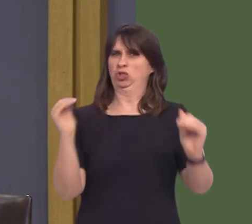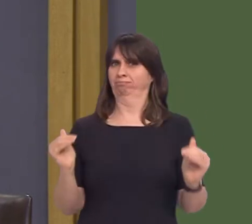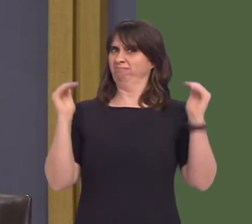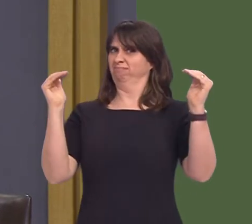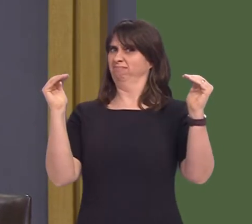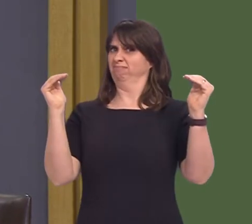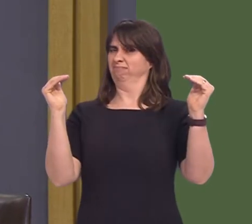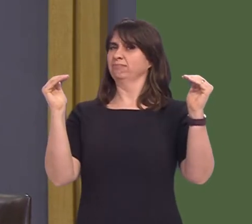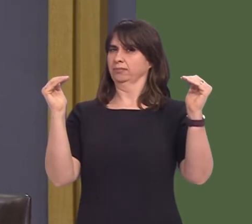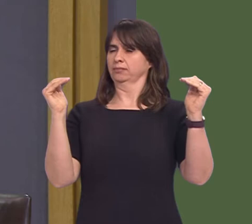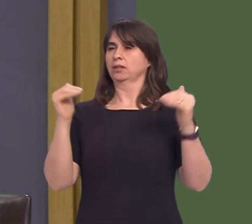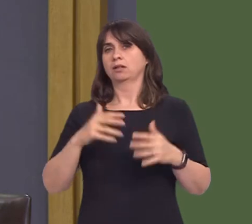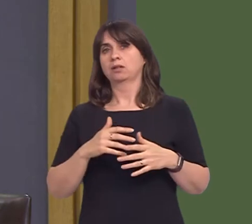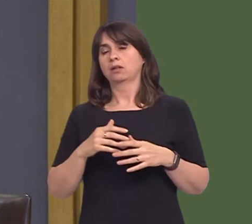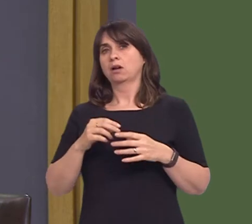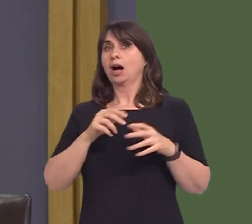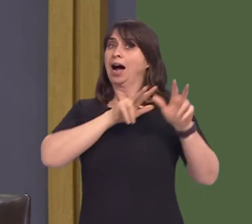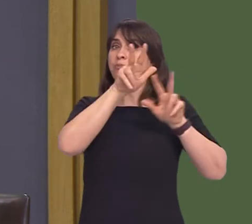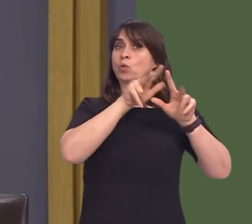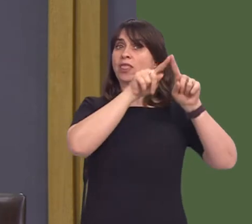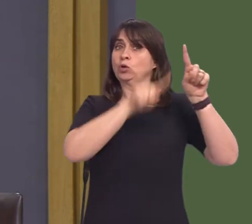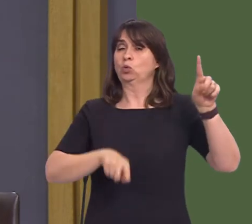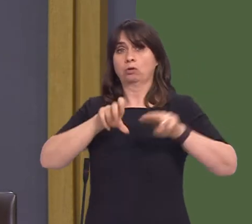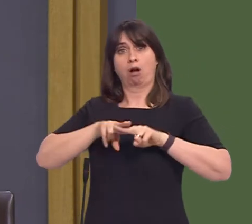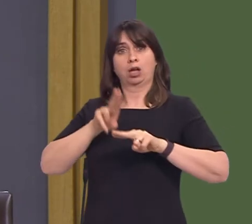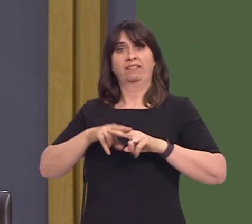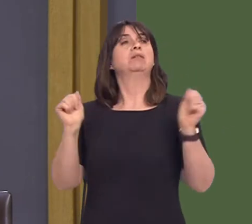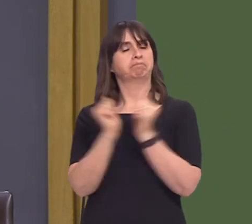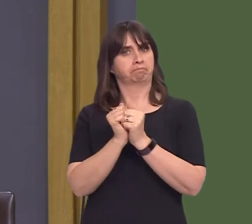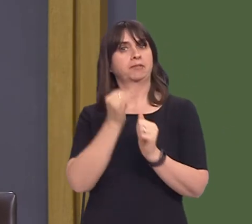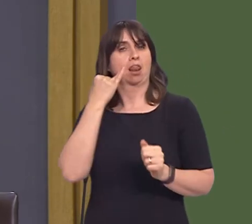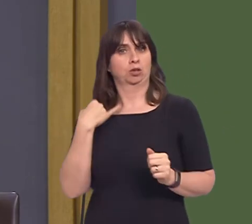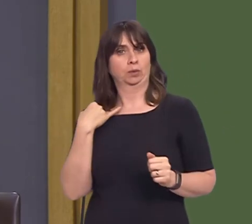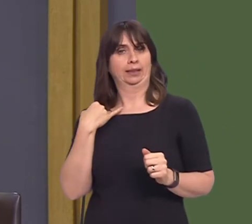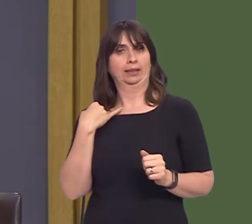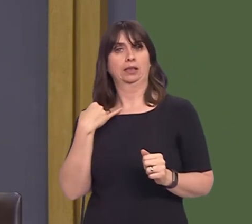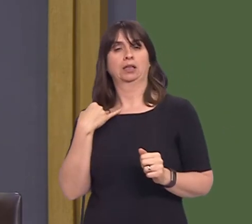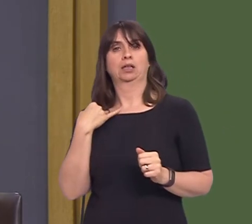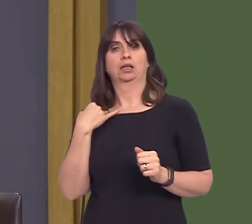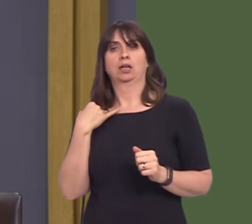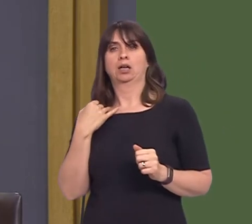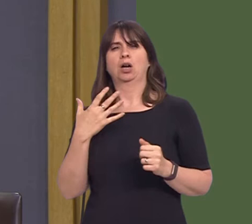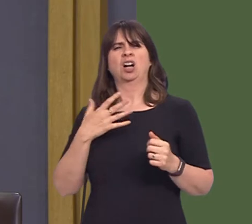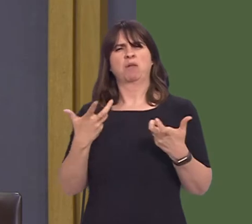ac yn dilyn hynny mi ddechreuodd y gwasanaeth newydd o Aberystwyth i Gaerdydd wythnos diwethaf,